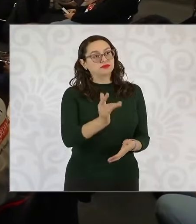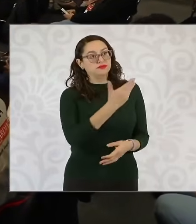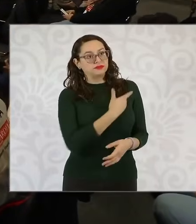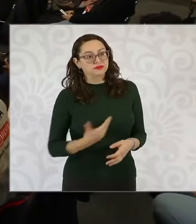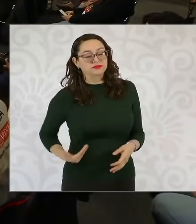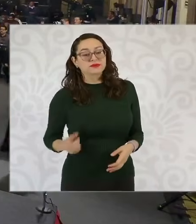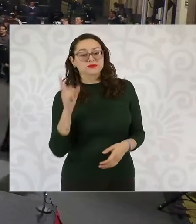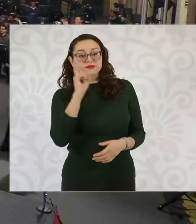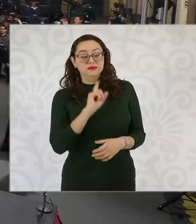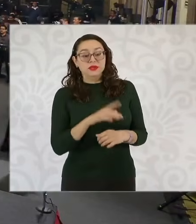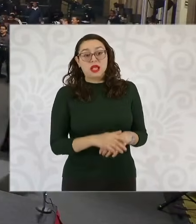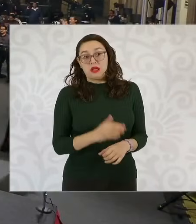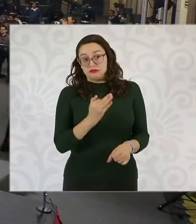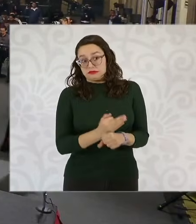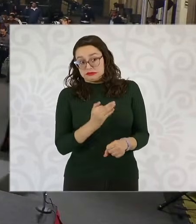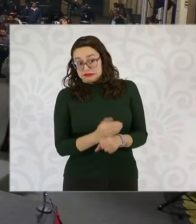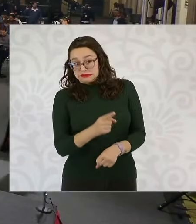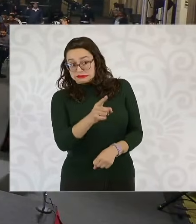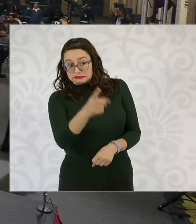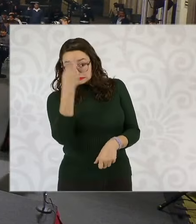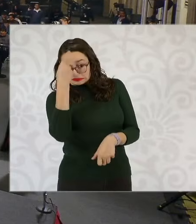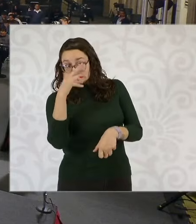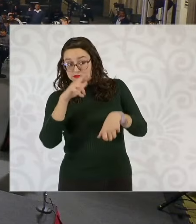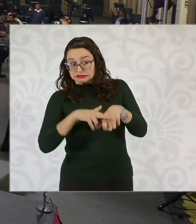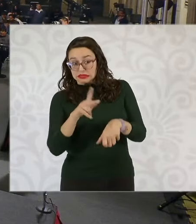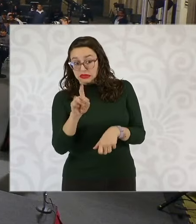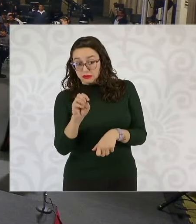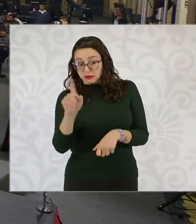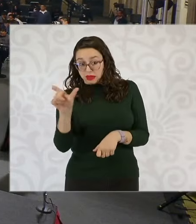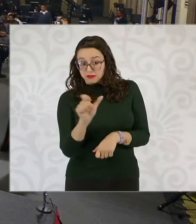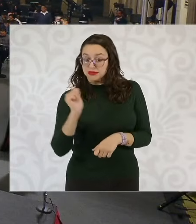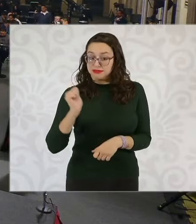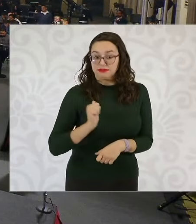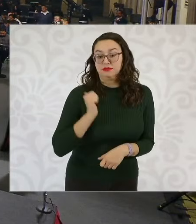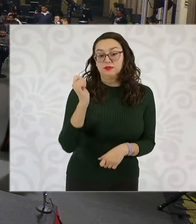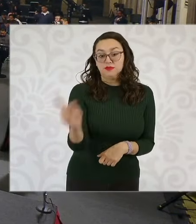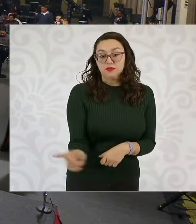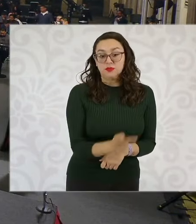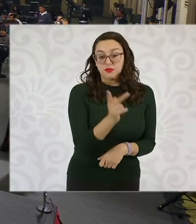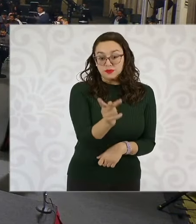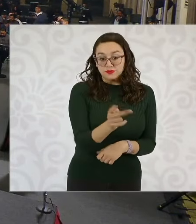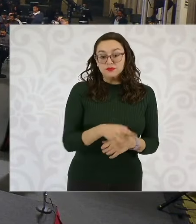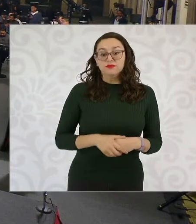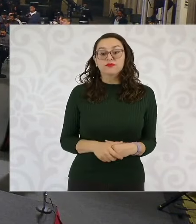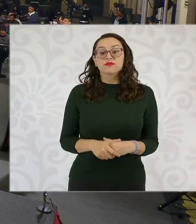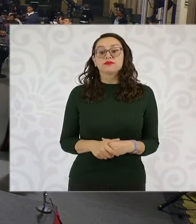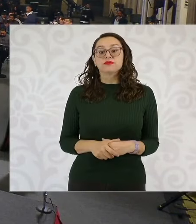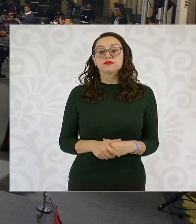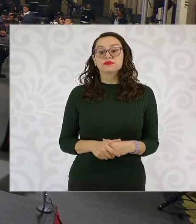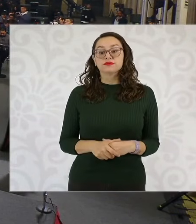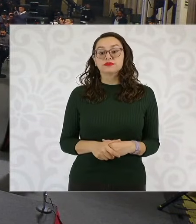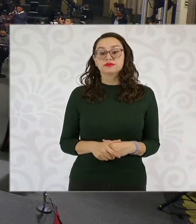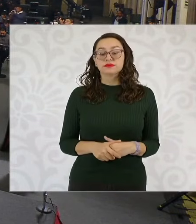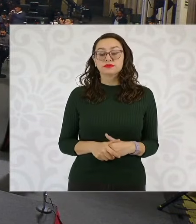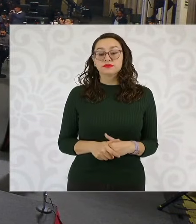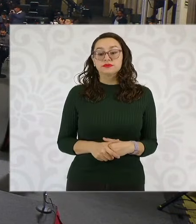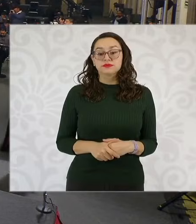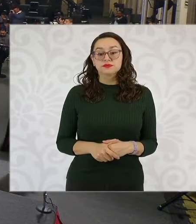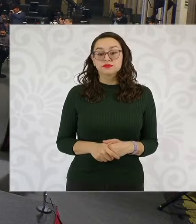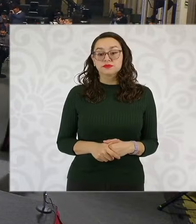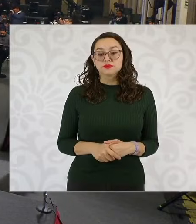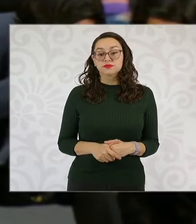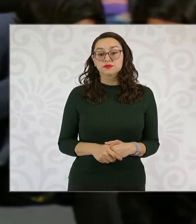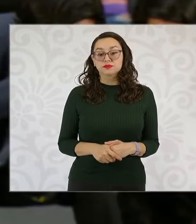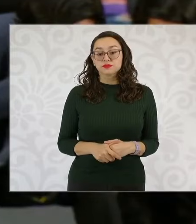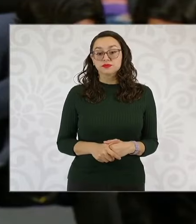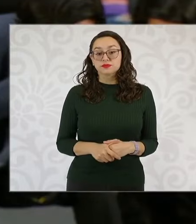del director de Pemex pues ya que se han dado a conocer que se han estado eh avanzando en cuanto